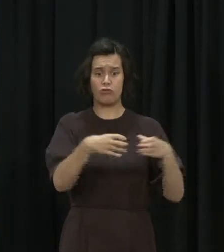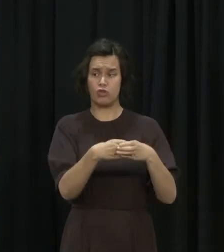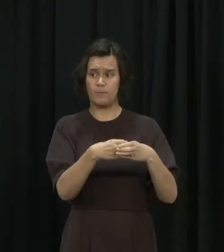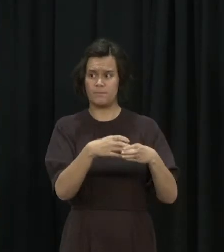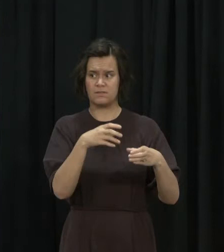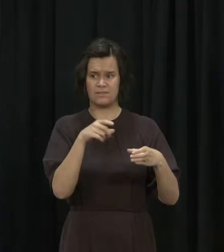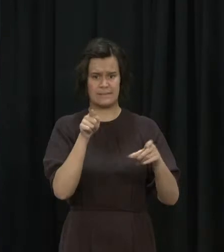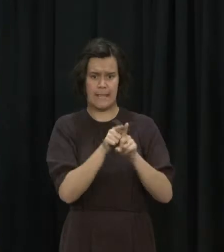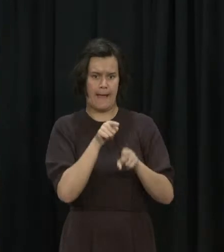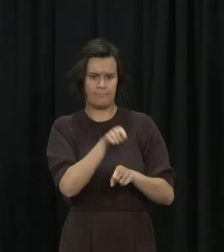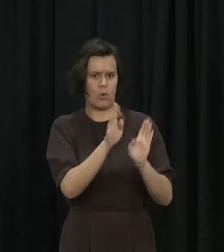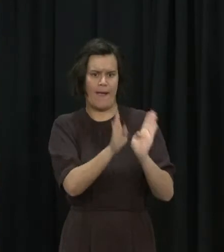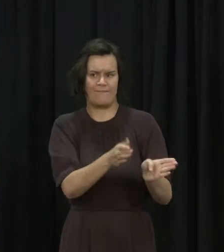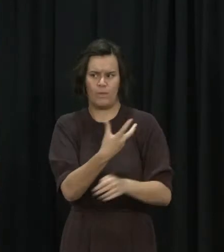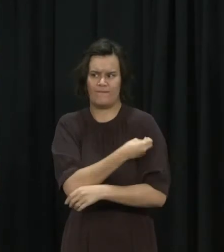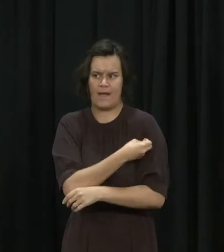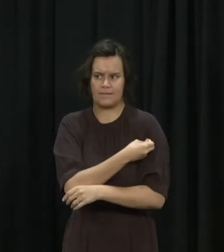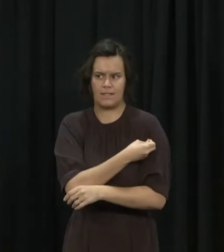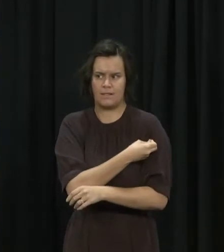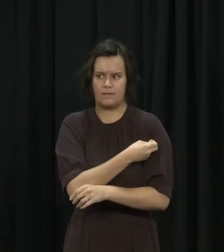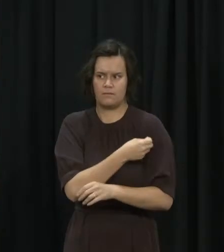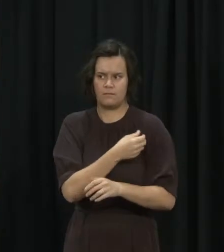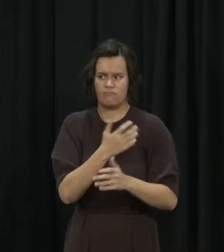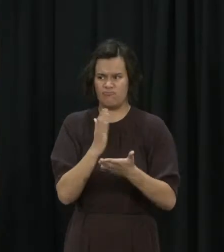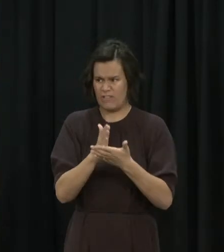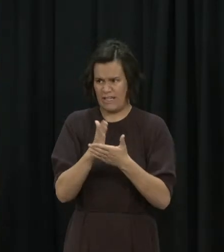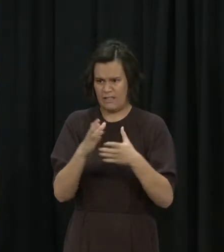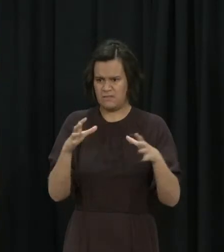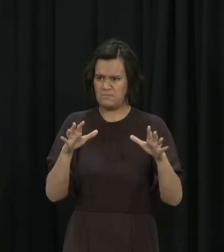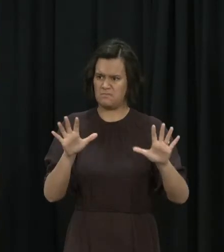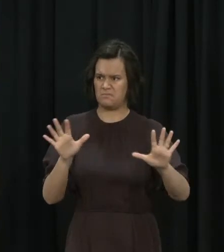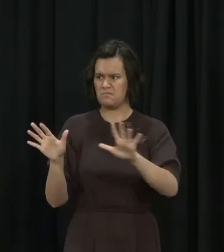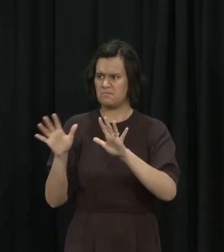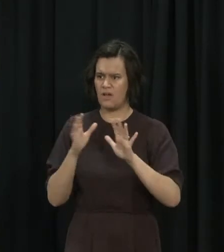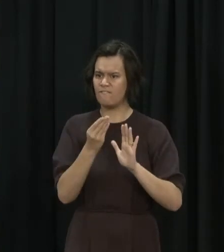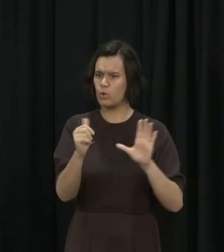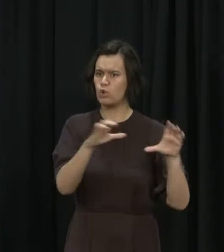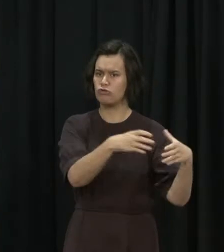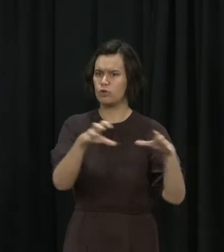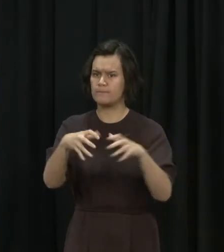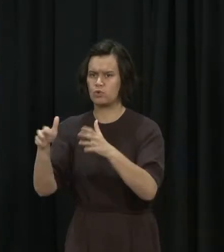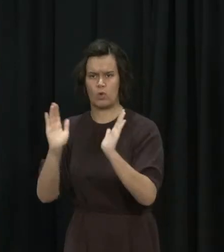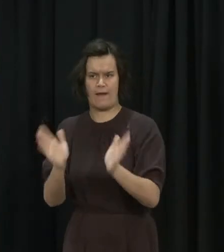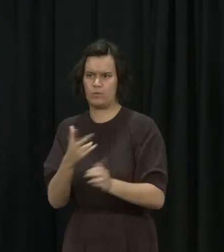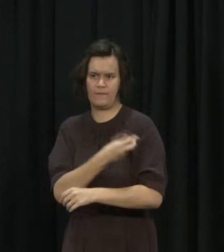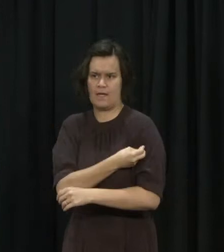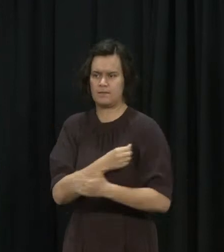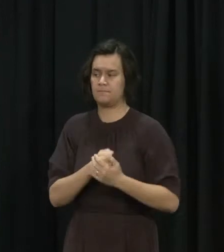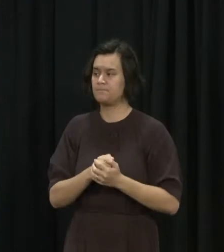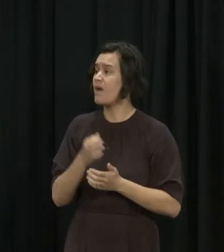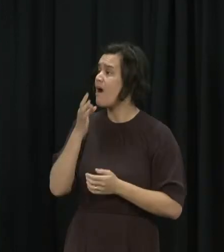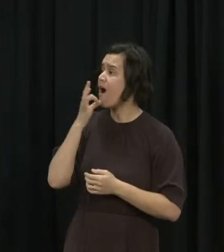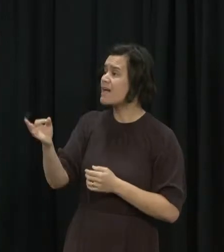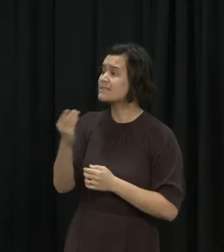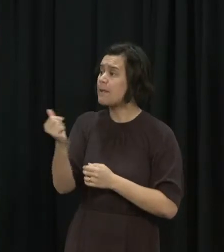matou i whakahau. No te mea ko te nuinga o Aotearoa ka werohia